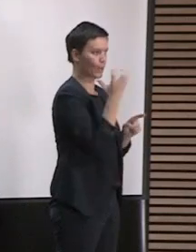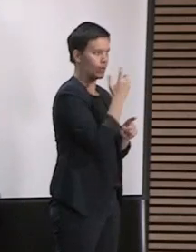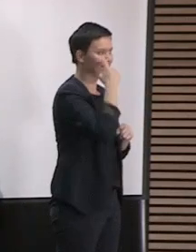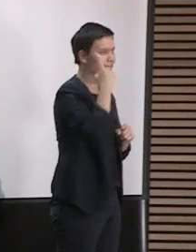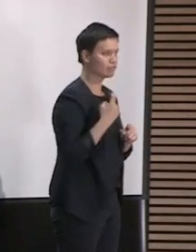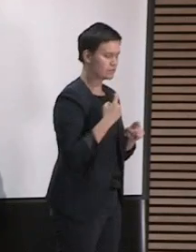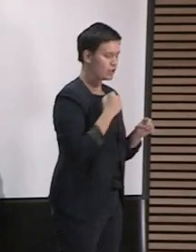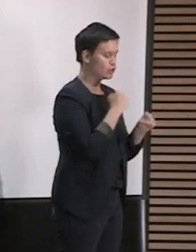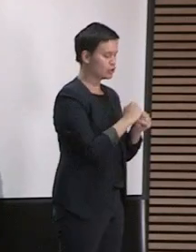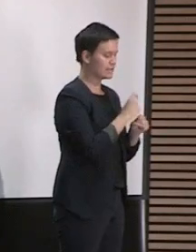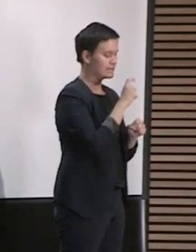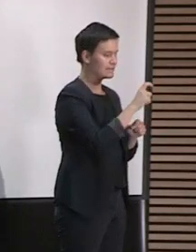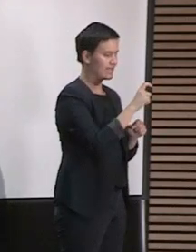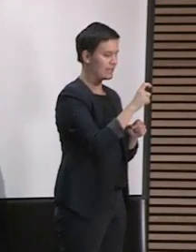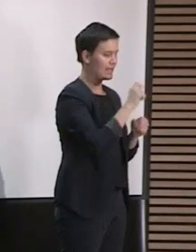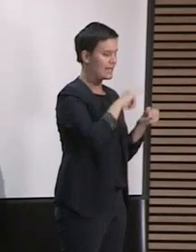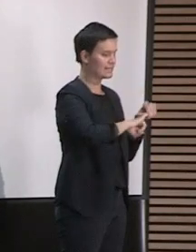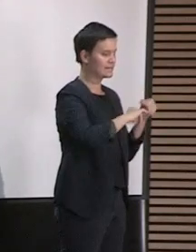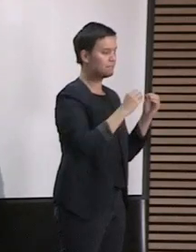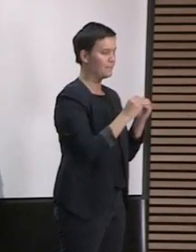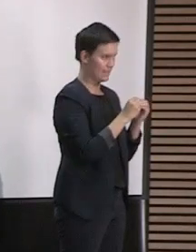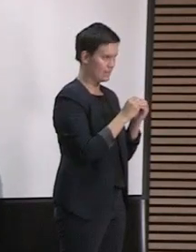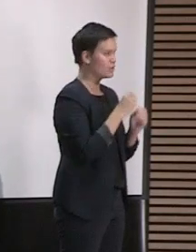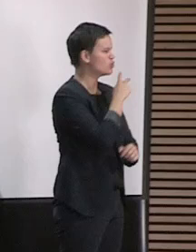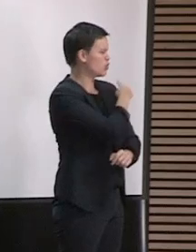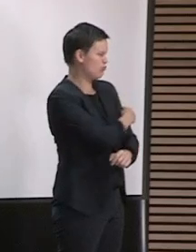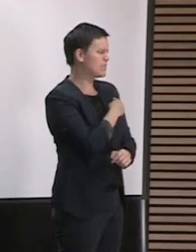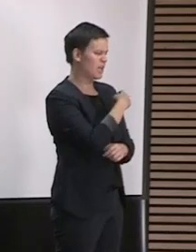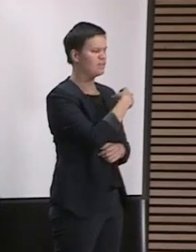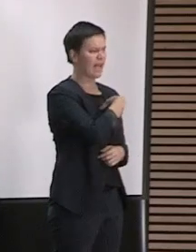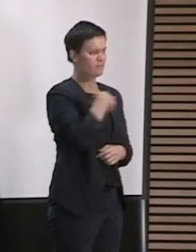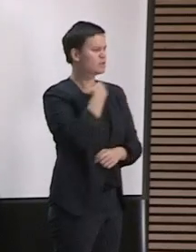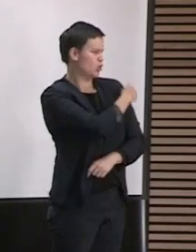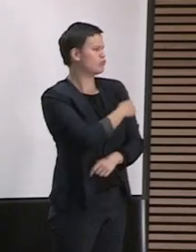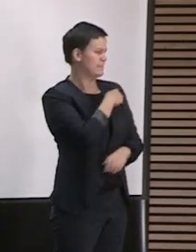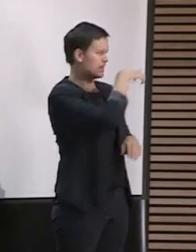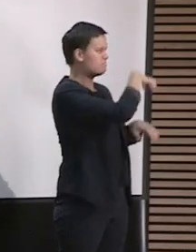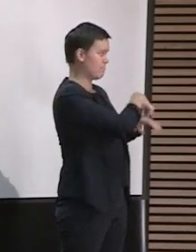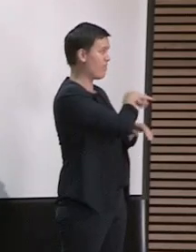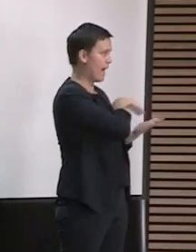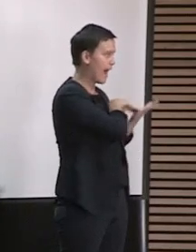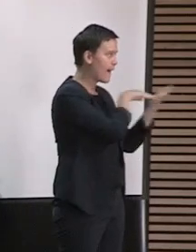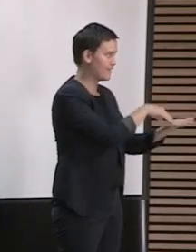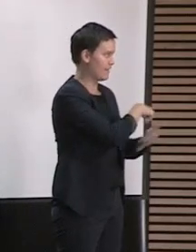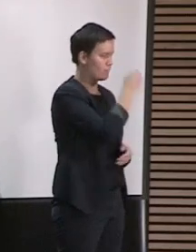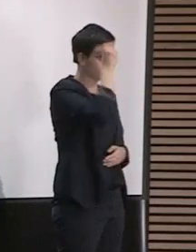noa ki te haere ki tera atu nui